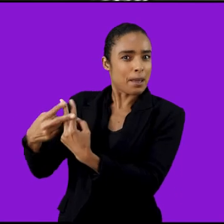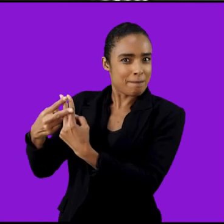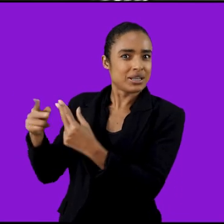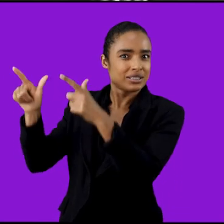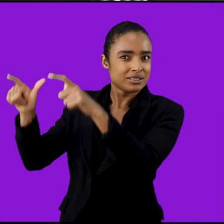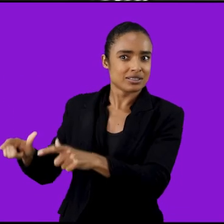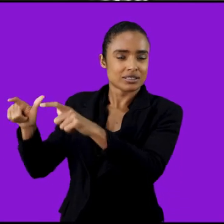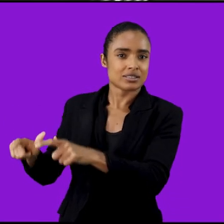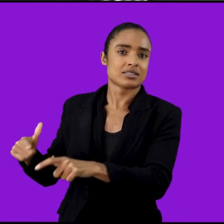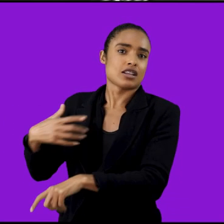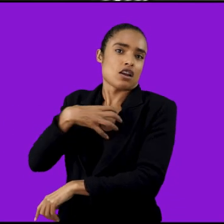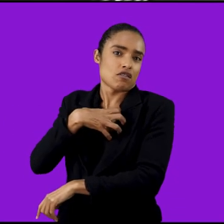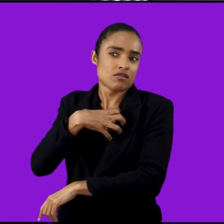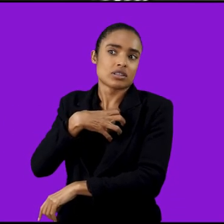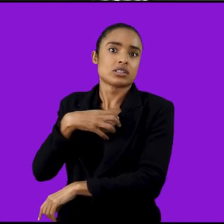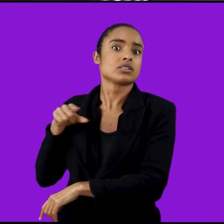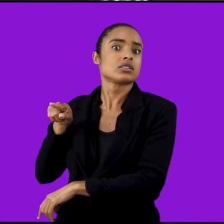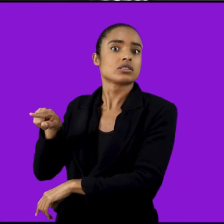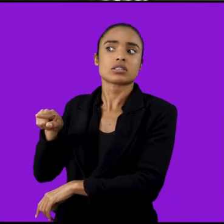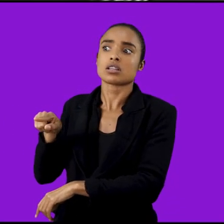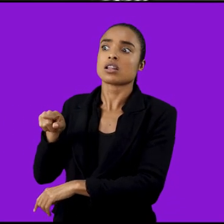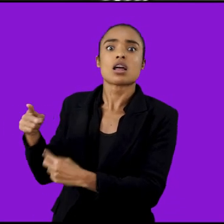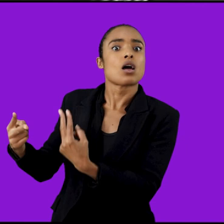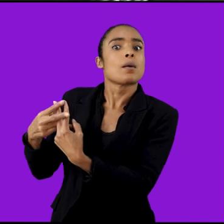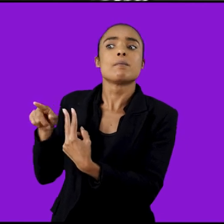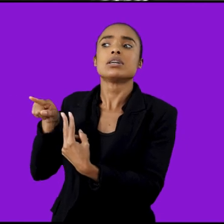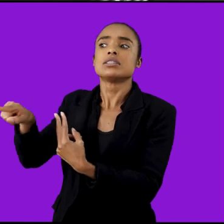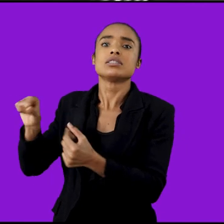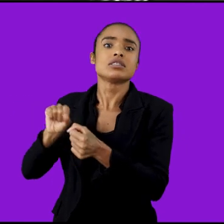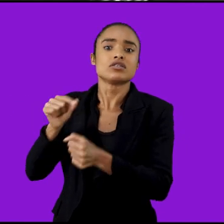que fica ali na região metropolitana de Salvador. Os irmão que tava guardado, eles fizeram